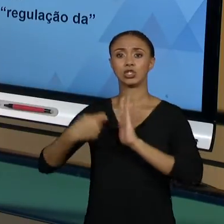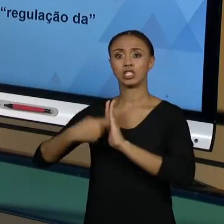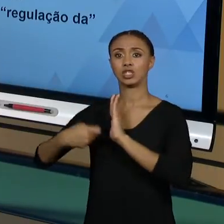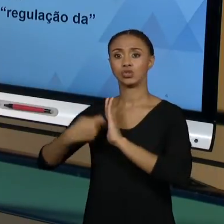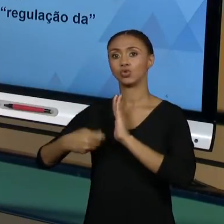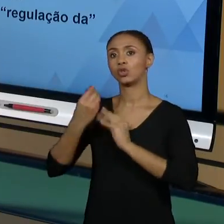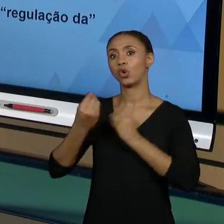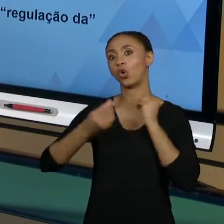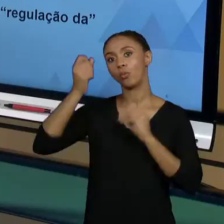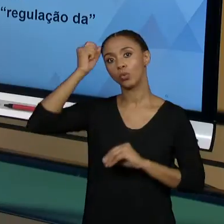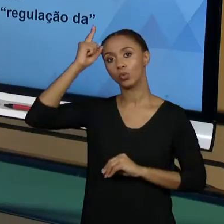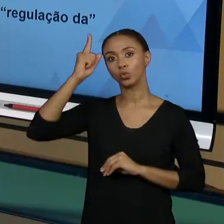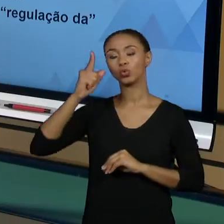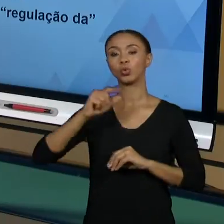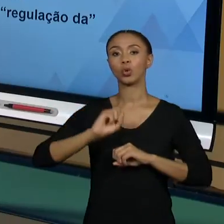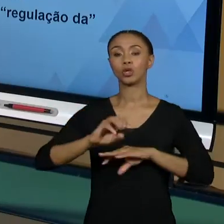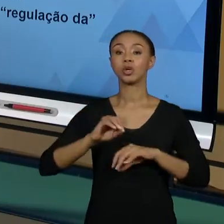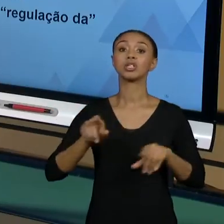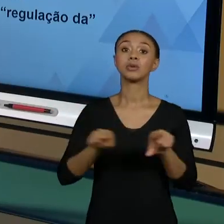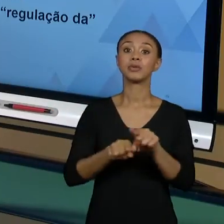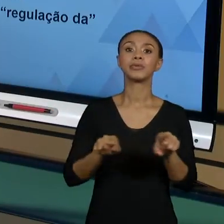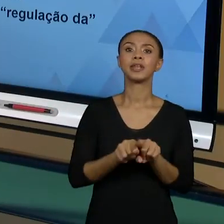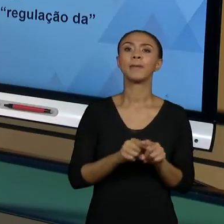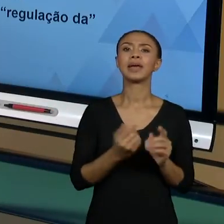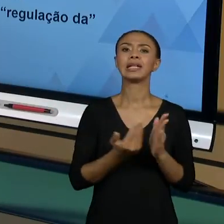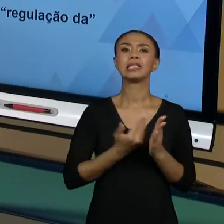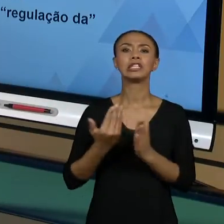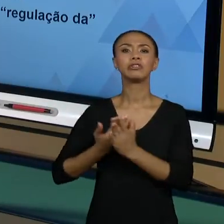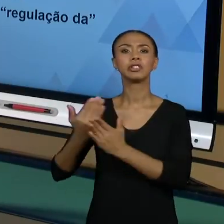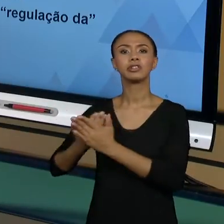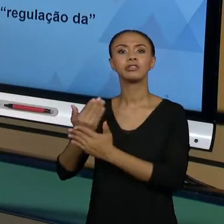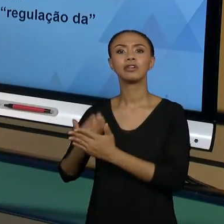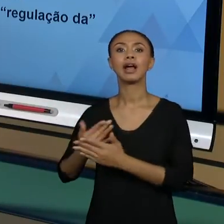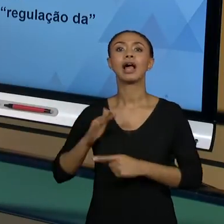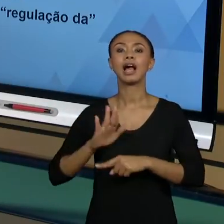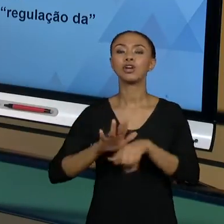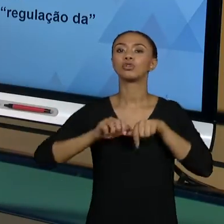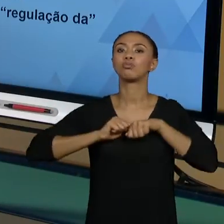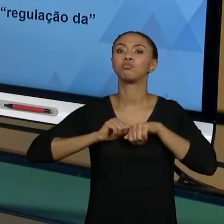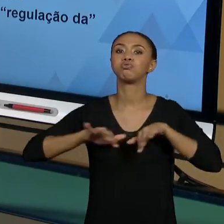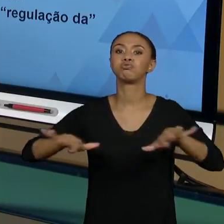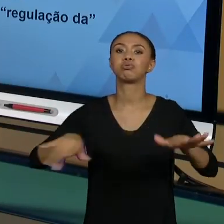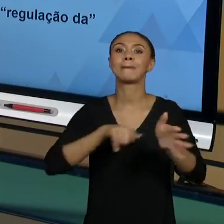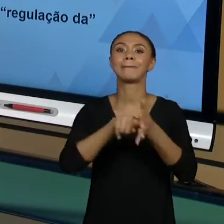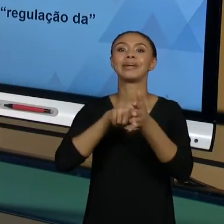COLETÂNEAS QUE AJUDARAM A DIFUNDIR OS ESTUDOS CULTURAIS AQUI ENTRE OS ESTUDIOSOS E ENTRE OS